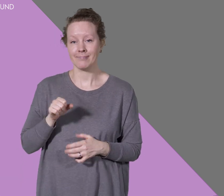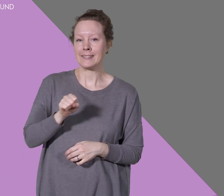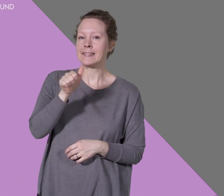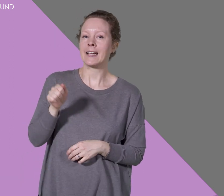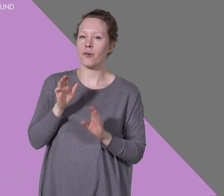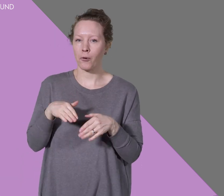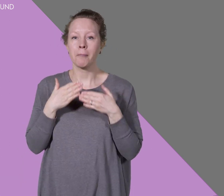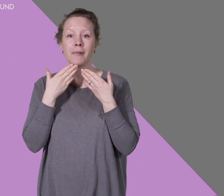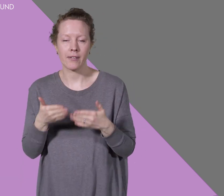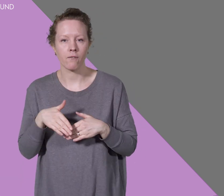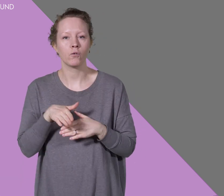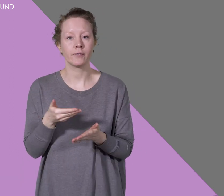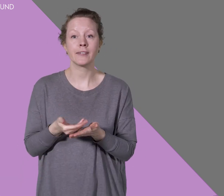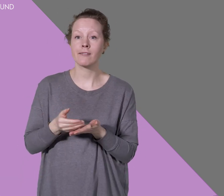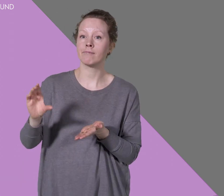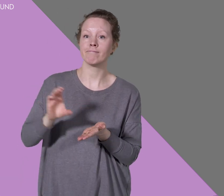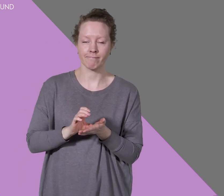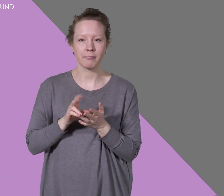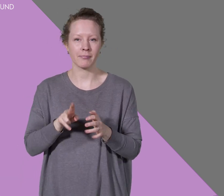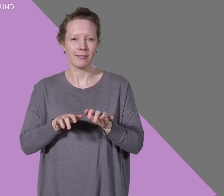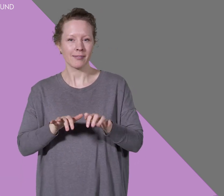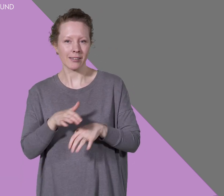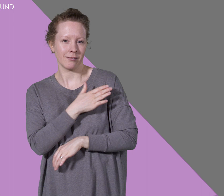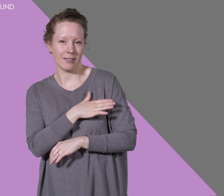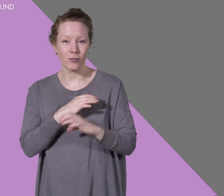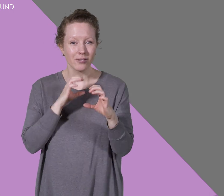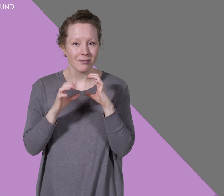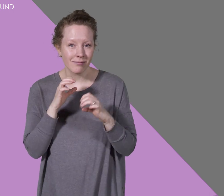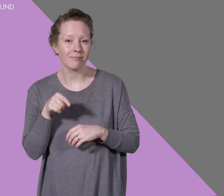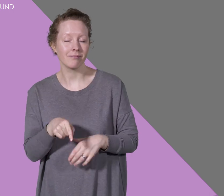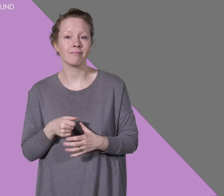Stea har beviljat textsamtalstjänsten fortsatt finansiering för i år.